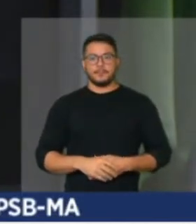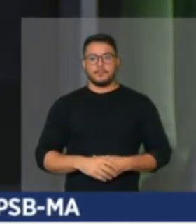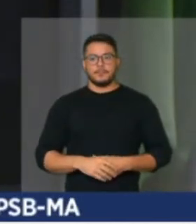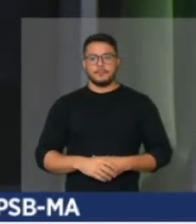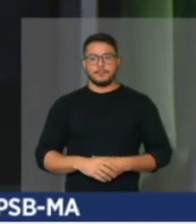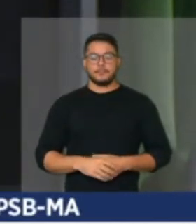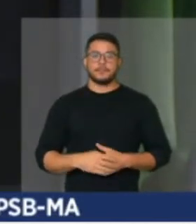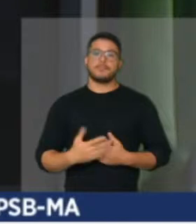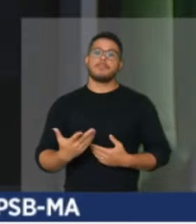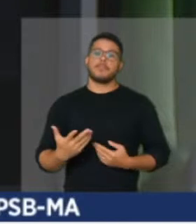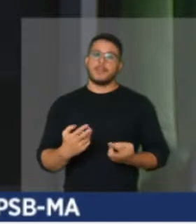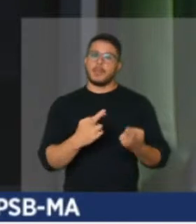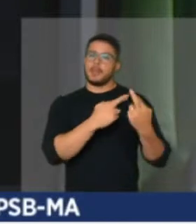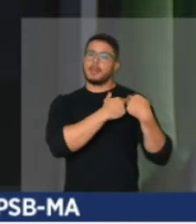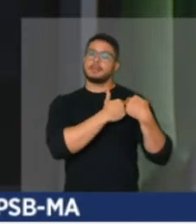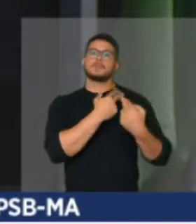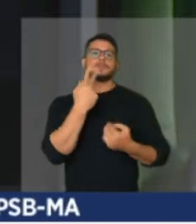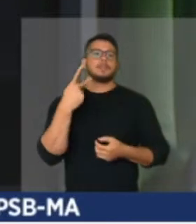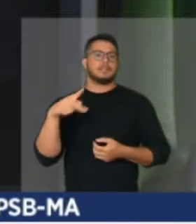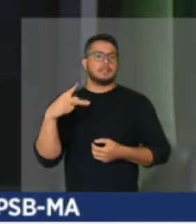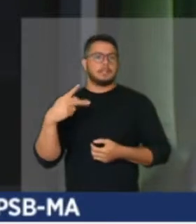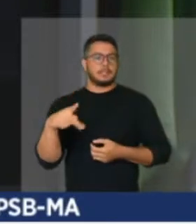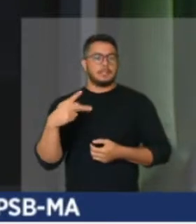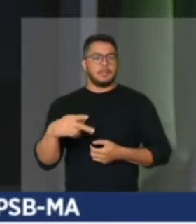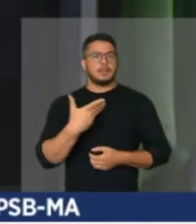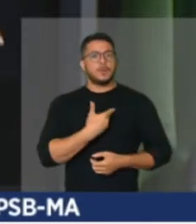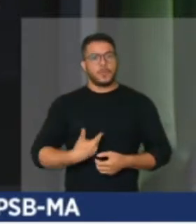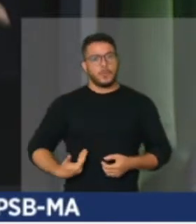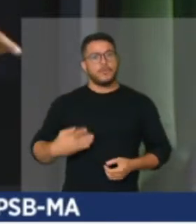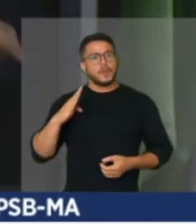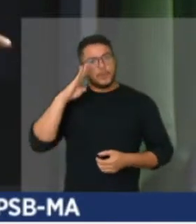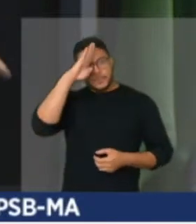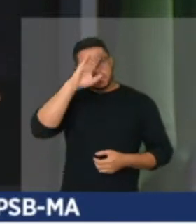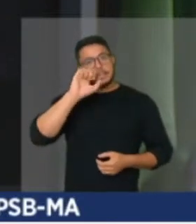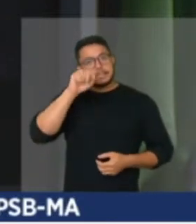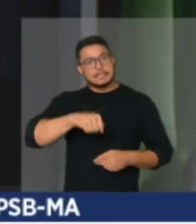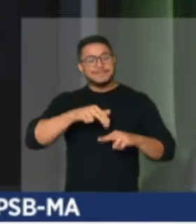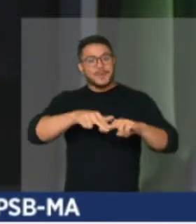É DO GOVERNO BOLSONARO POR INTERMÉDIO DESTE MINISTRO QUE É O MINISTRO PAULO GUEDES. ELE TAMBÉM TROUXE PARA CÁ A